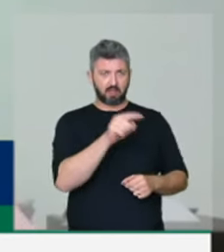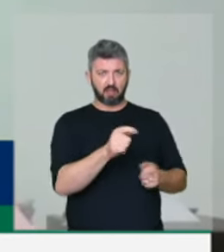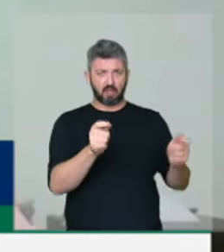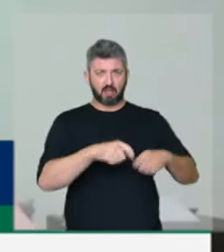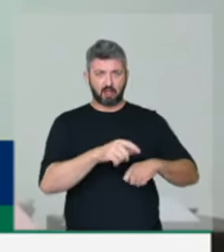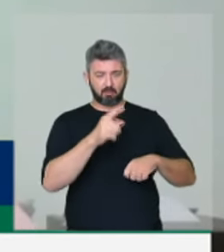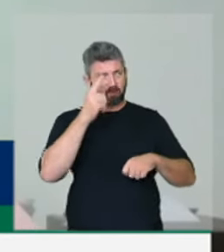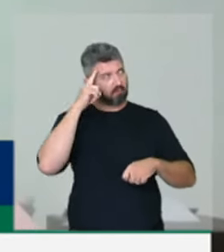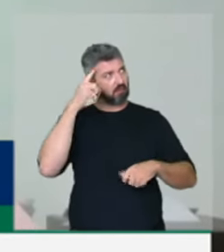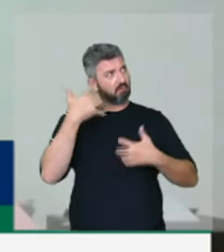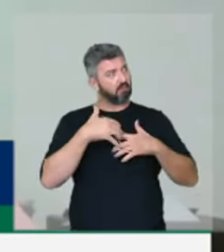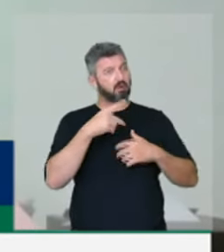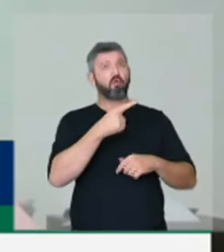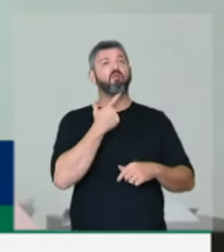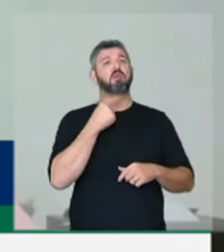CAPACIDADE DE FALAR POR SI